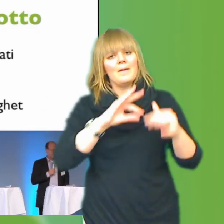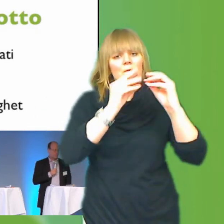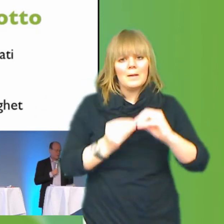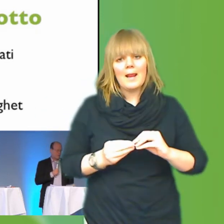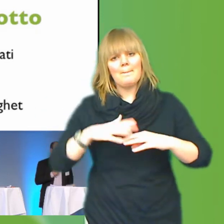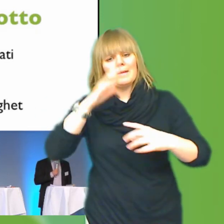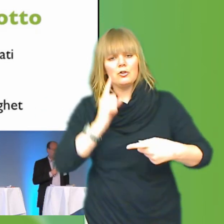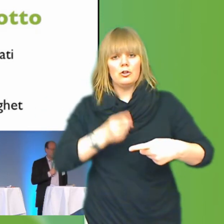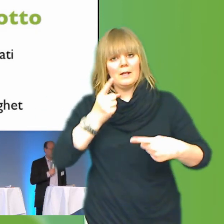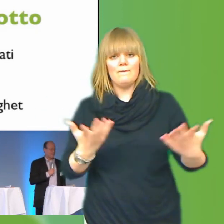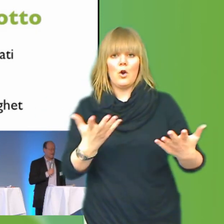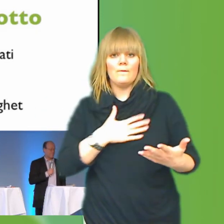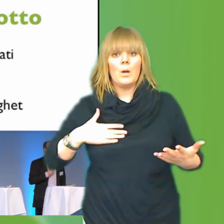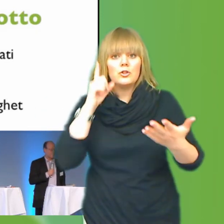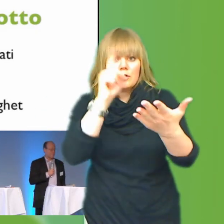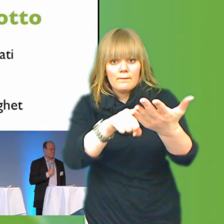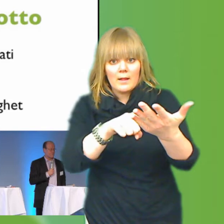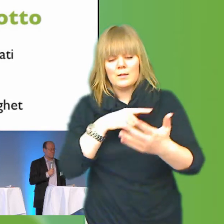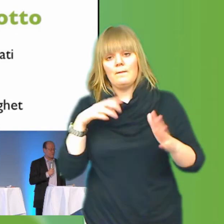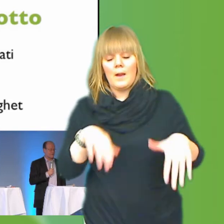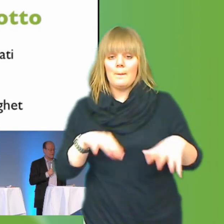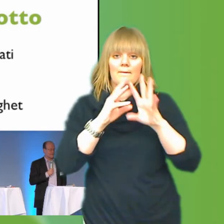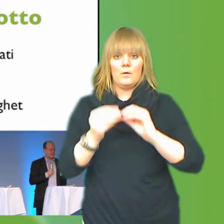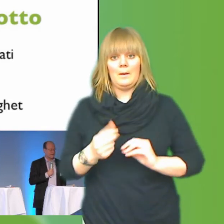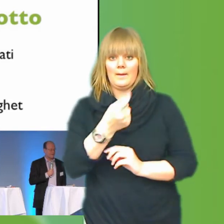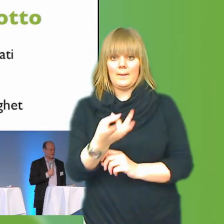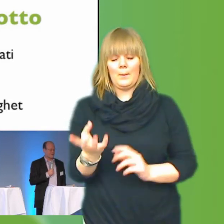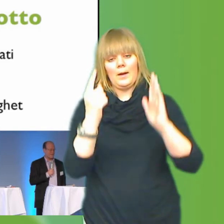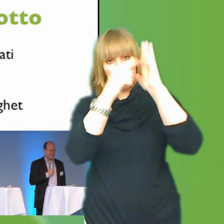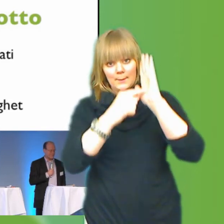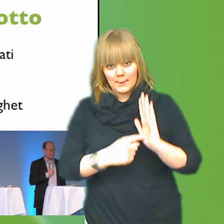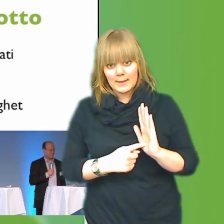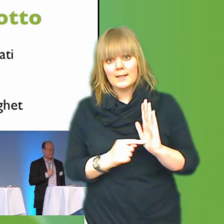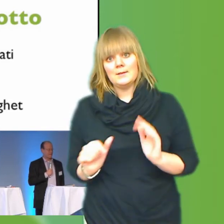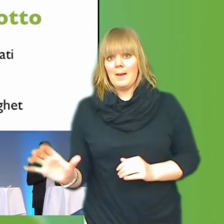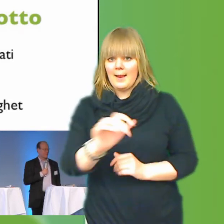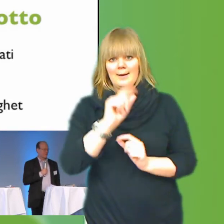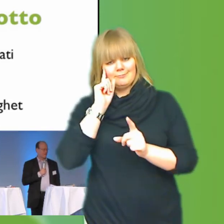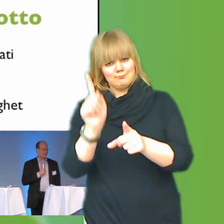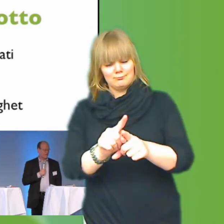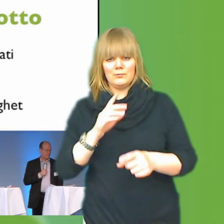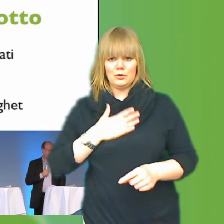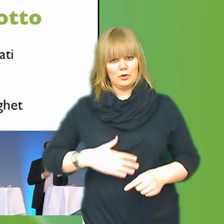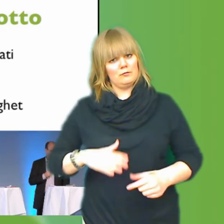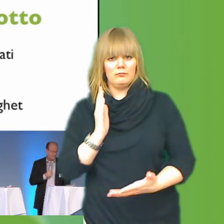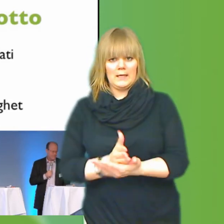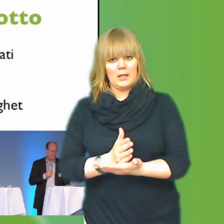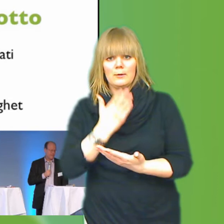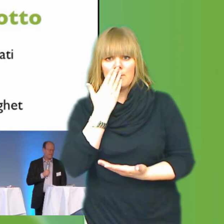punkter som alla kunde säga kändes rätt. Digital delakighet är viktigt för en